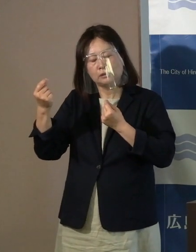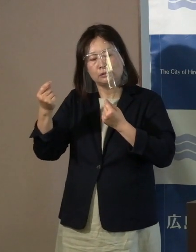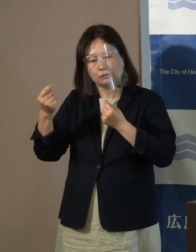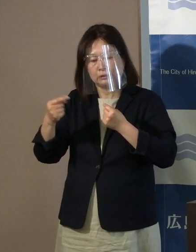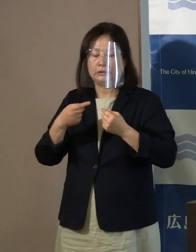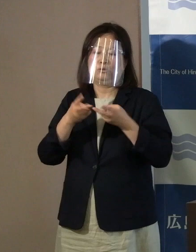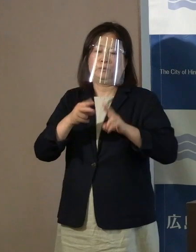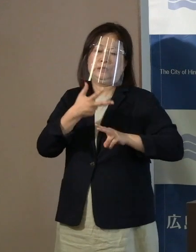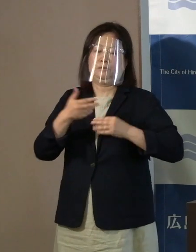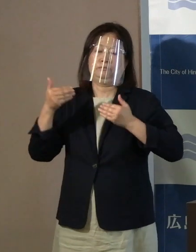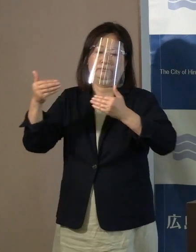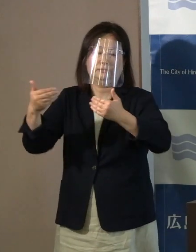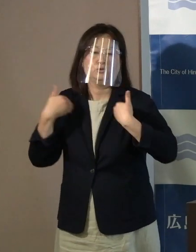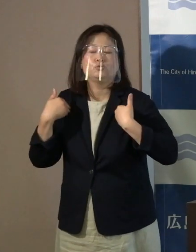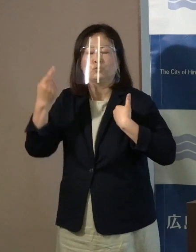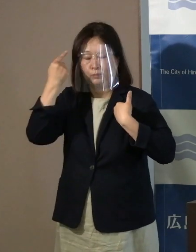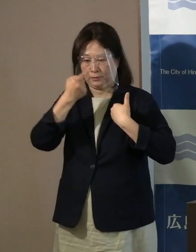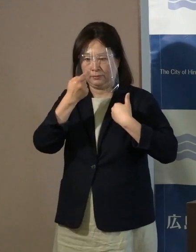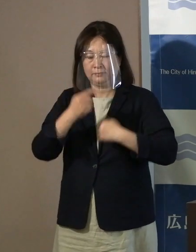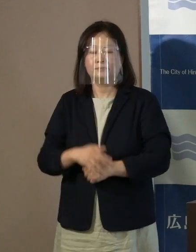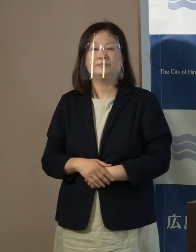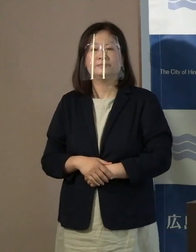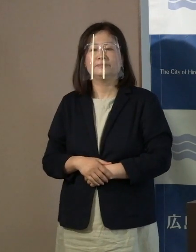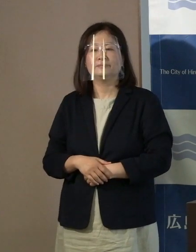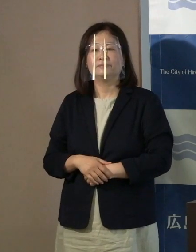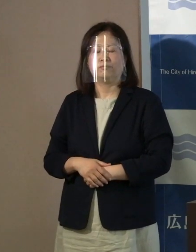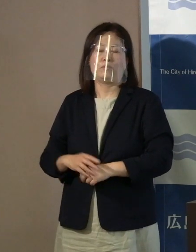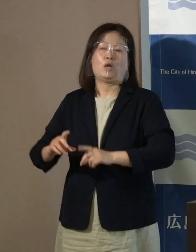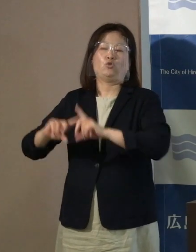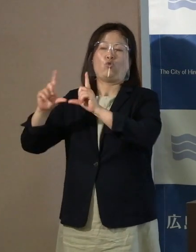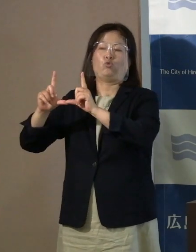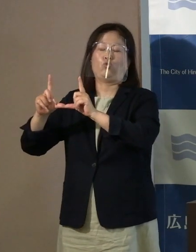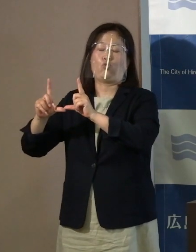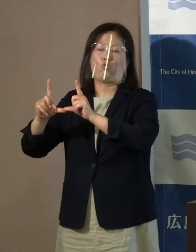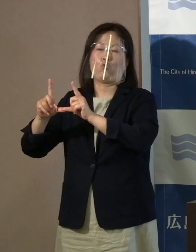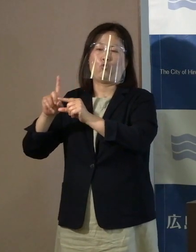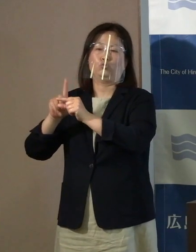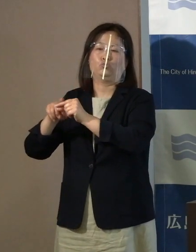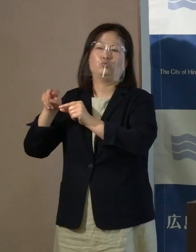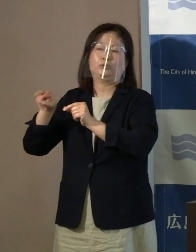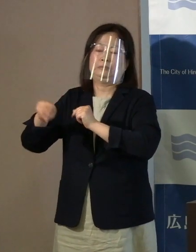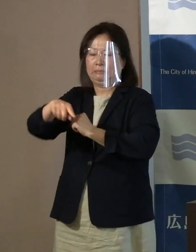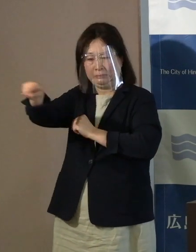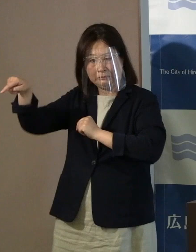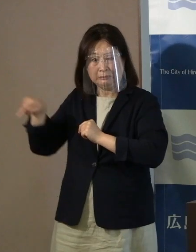ただ､今言われたように､ 東京中心に発症者増えていまして､